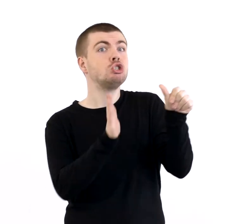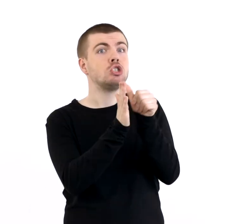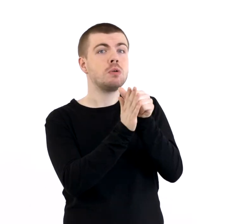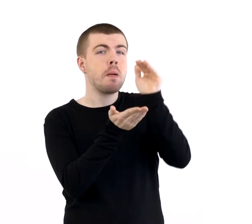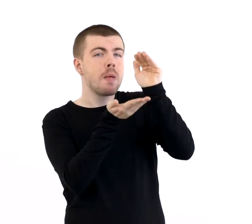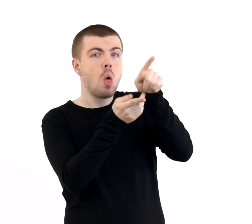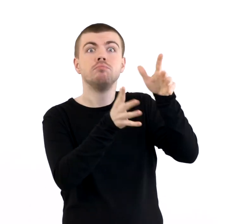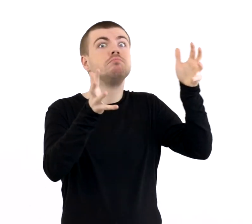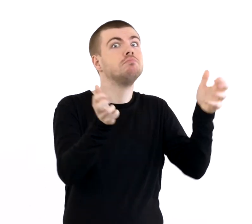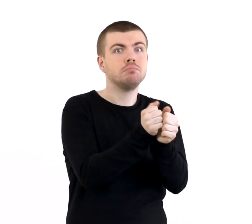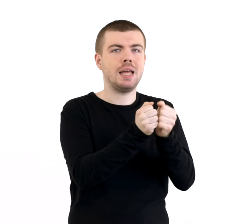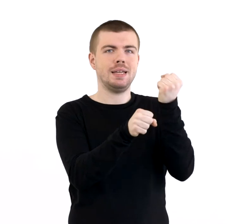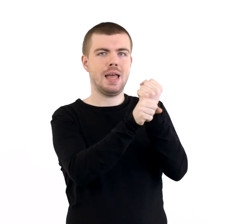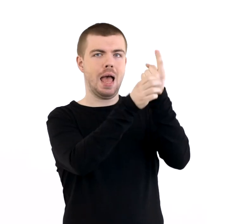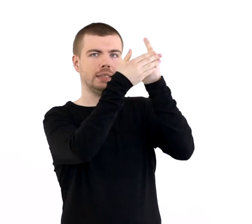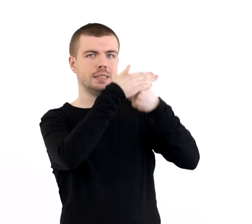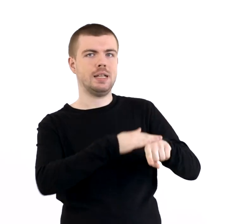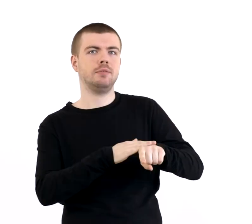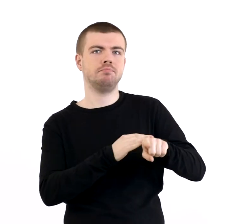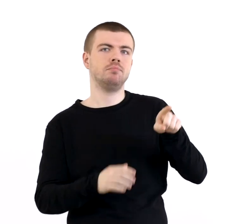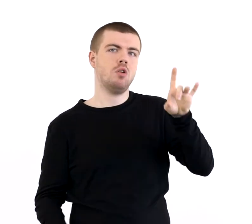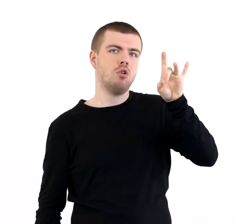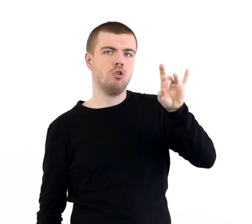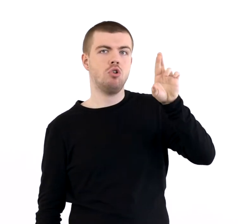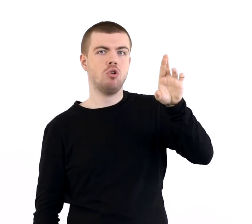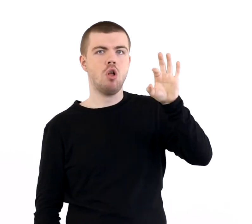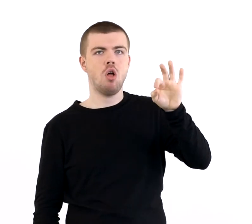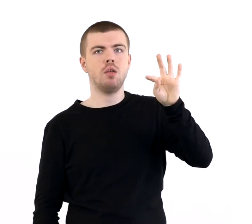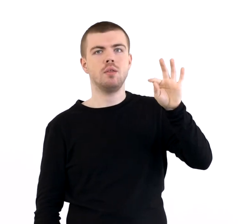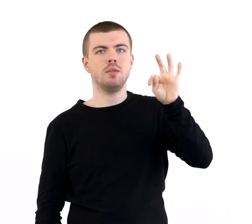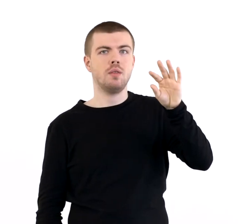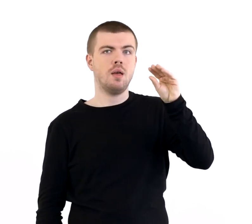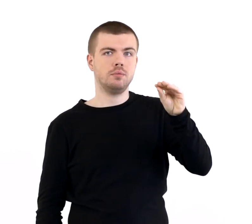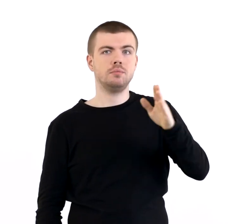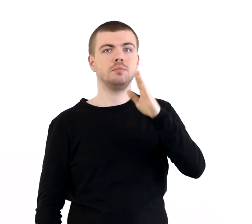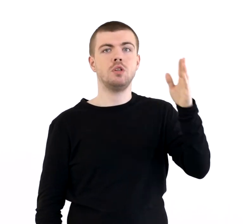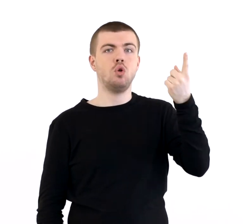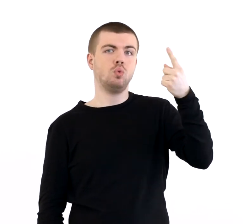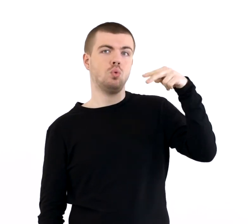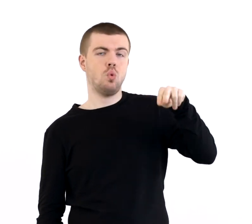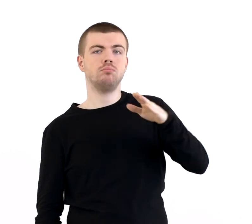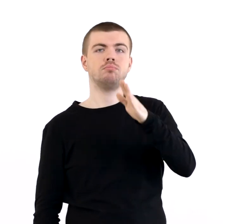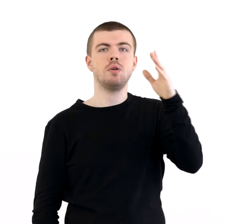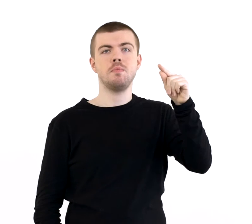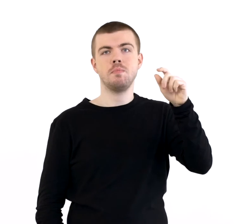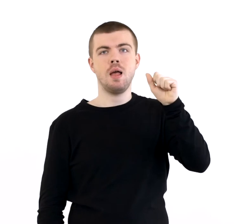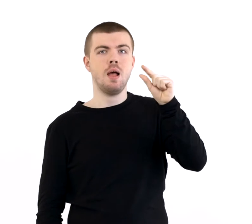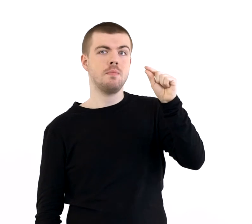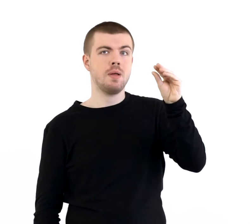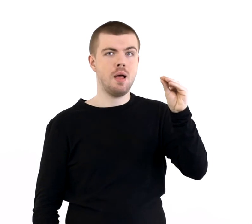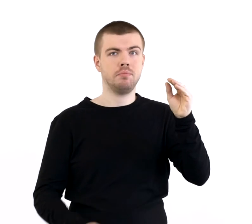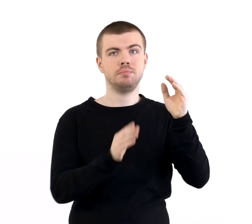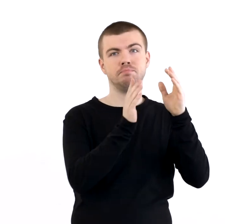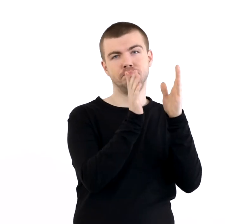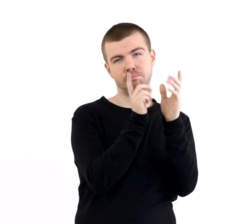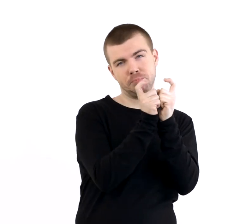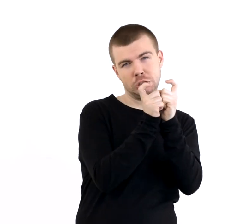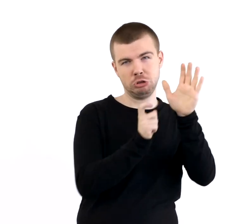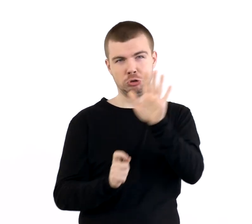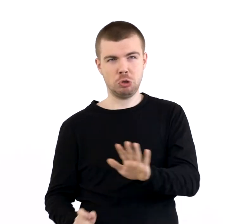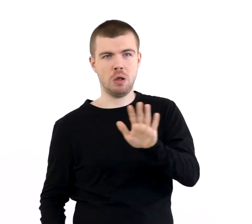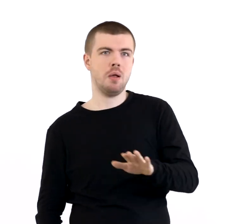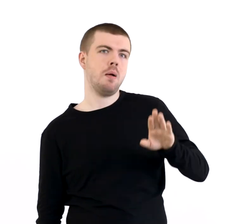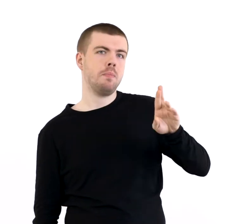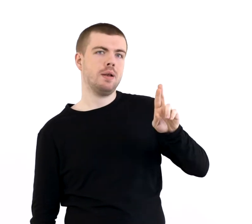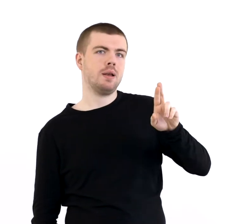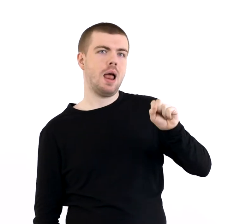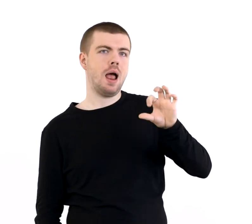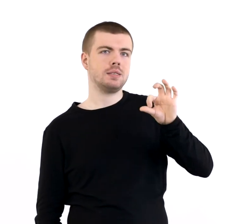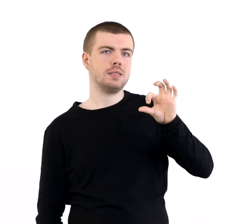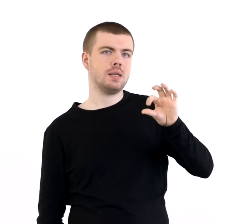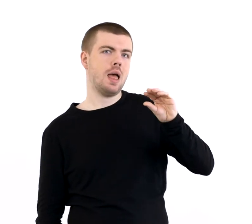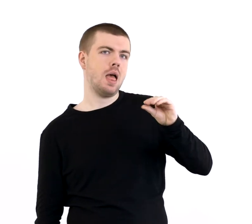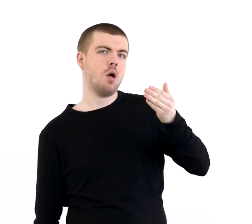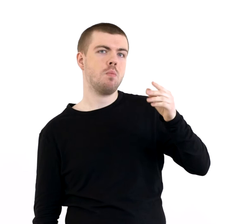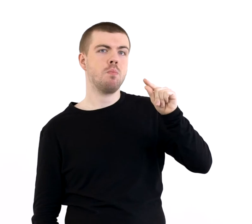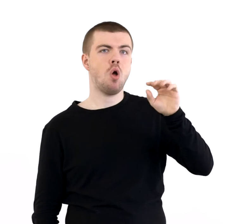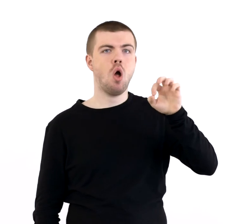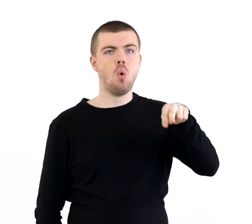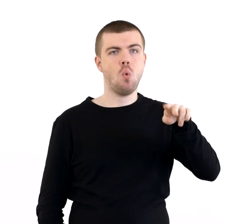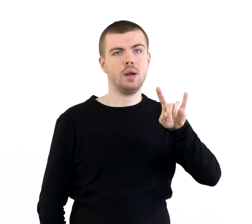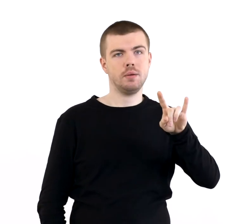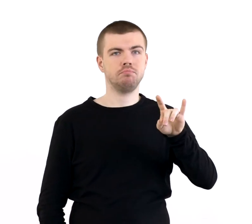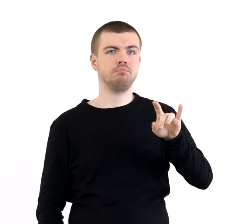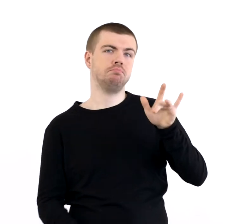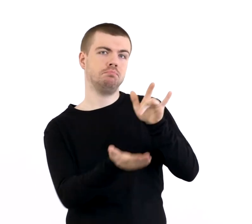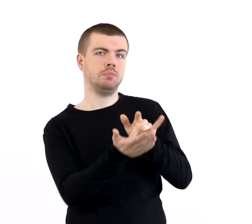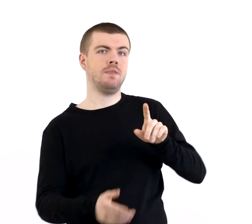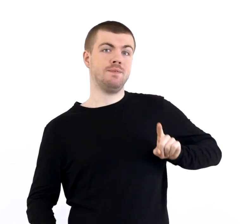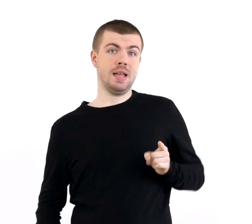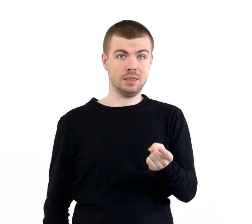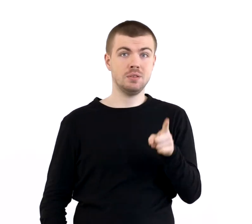Została znaleziona w jaskini Grotte du Pape niedaleko miejscowości Brassempouy we Francji.